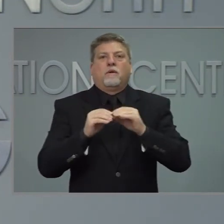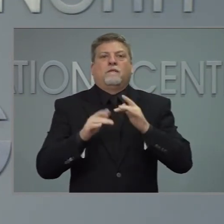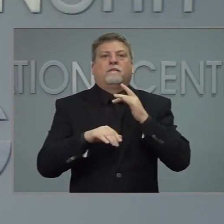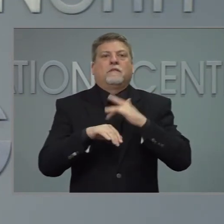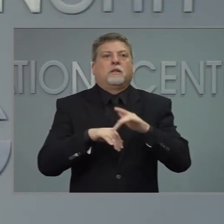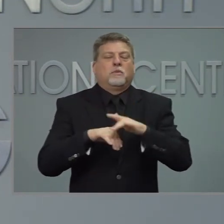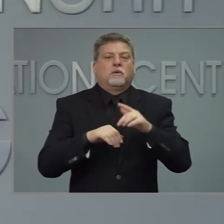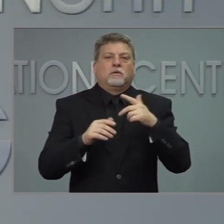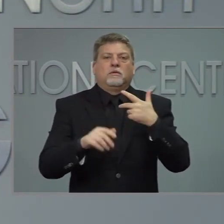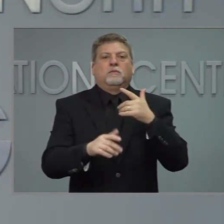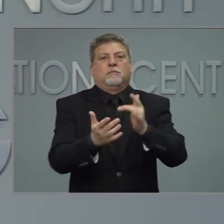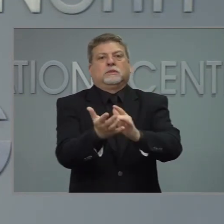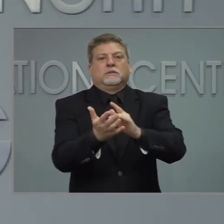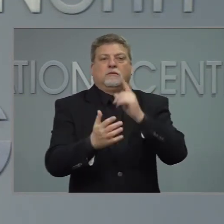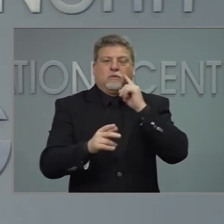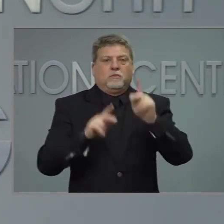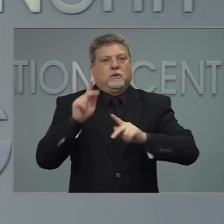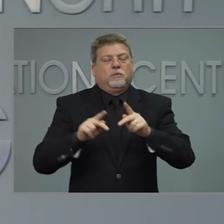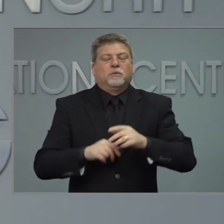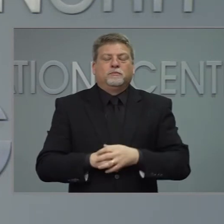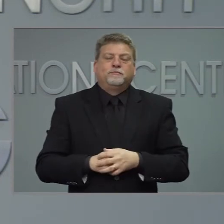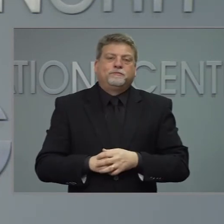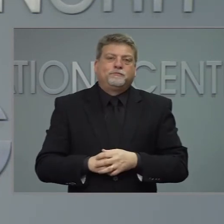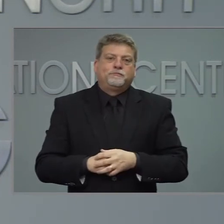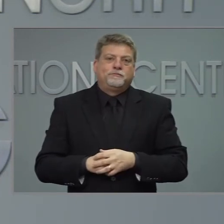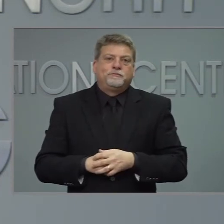en mayor número de dirigentes se puede vacunar.